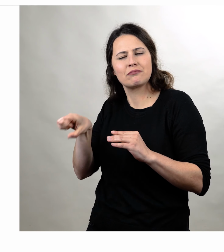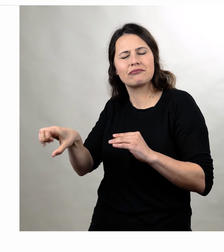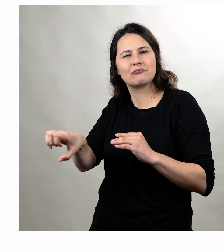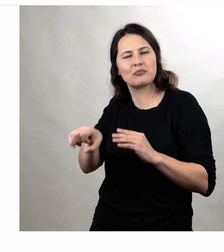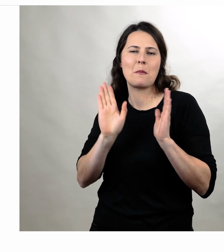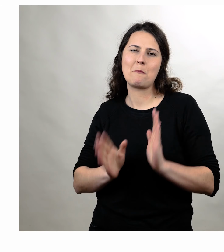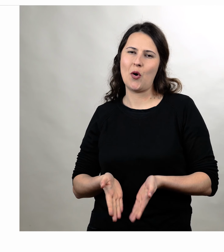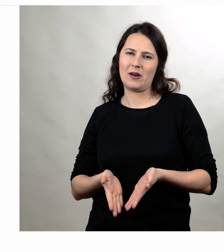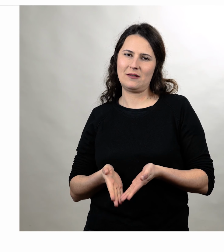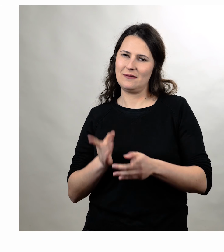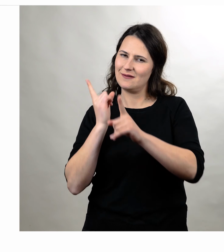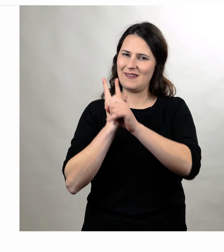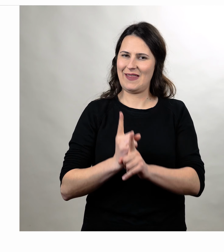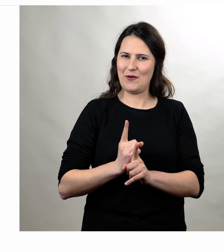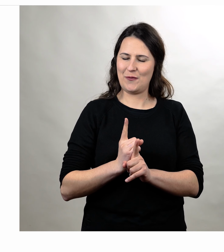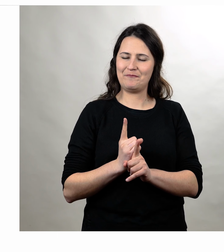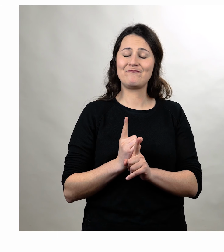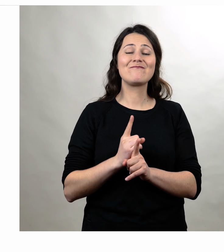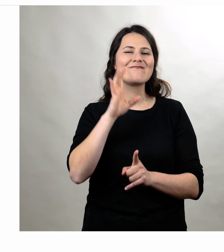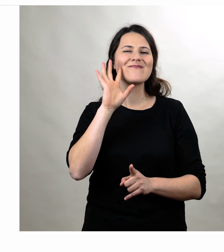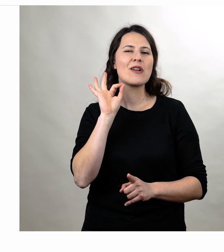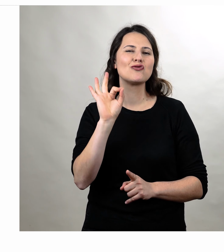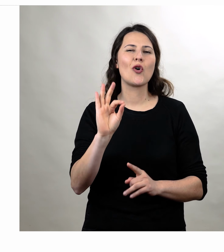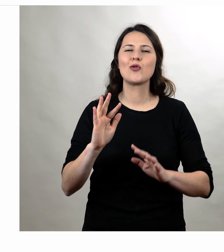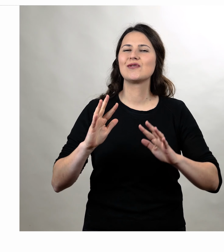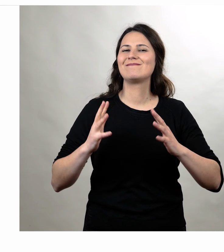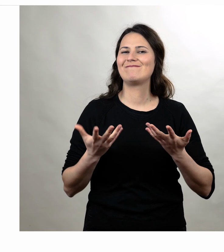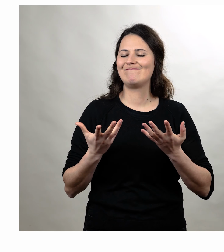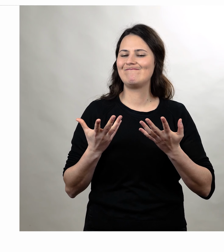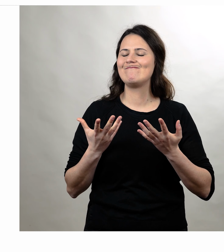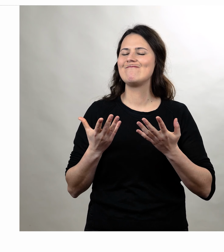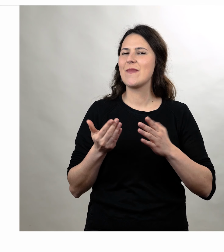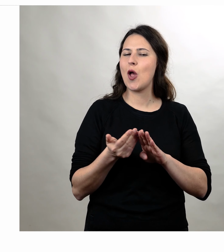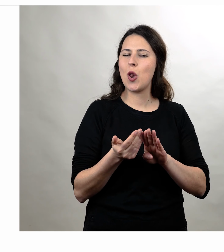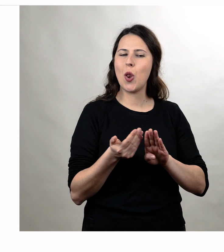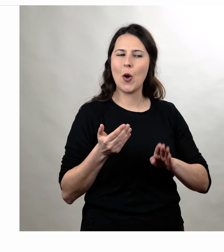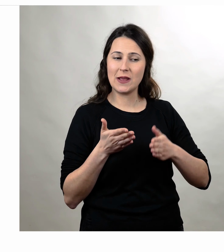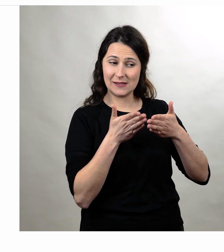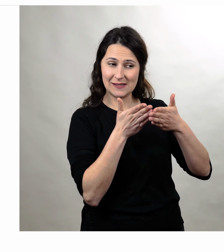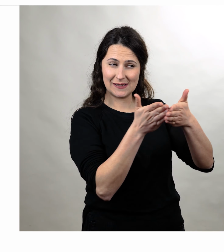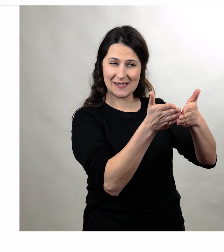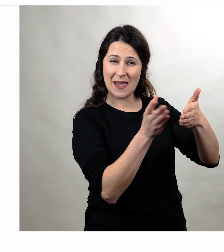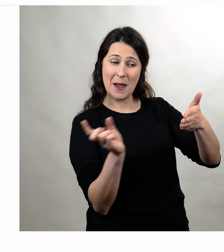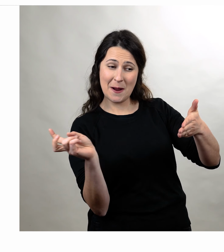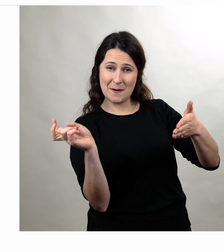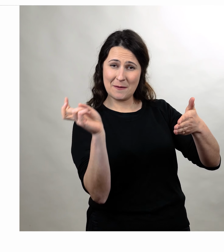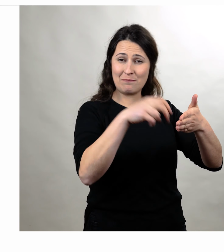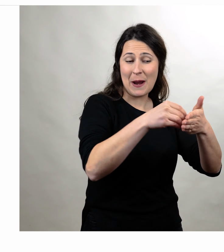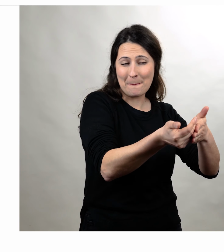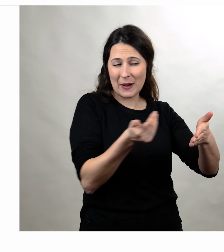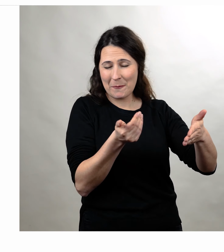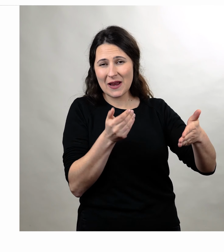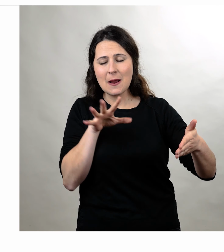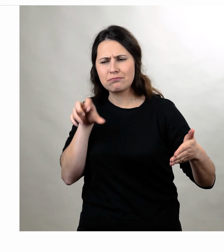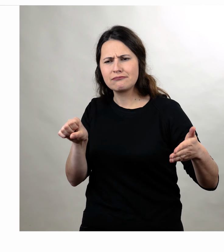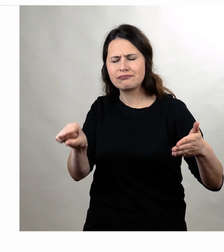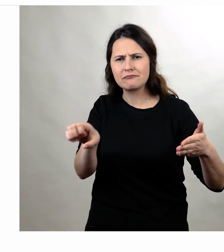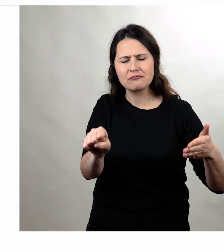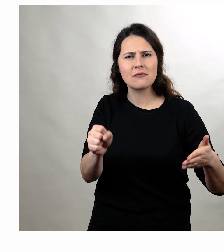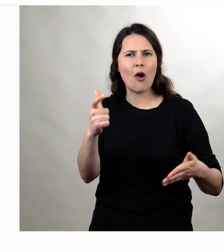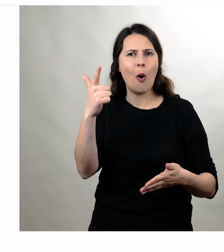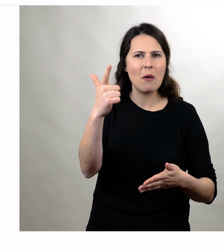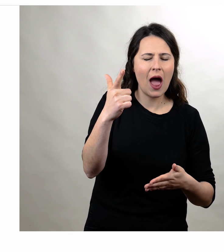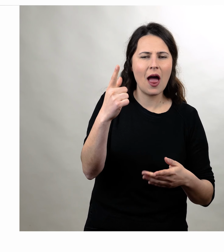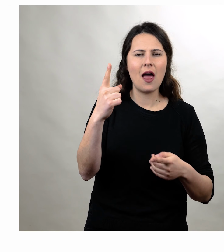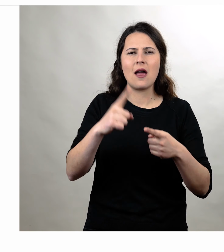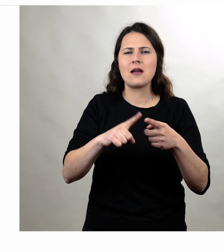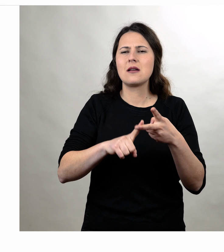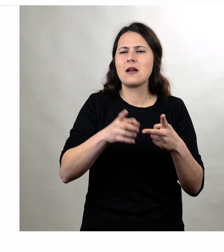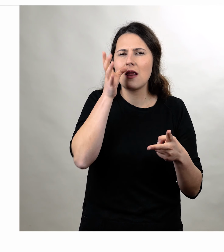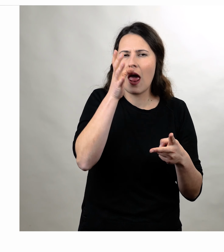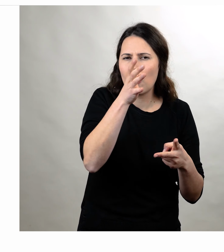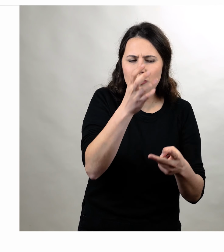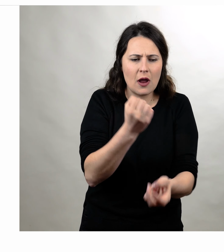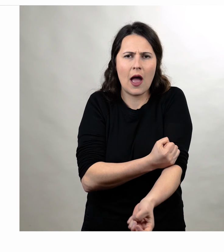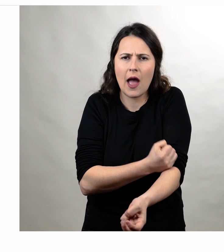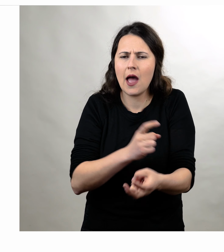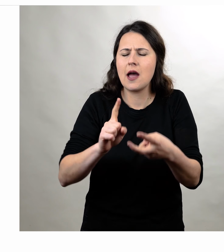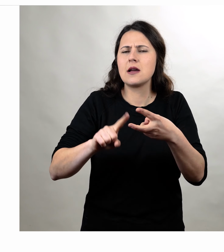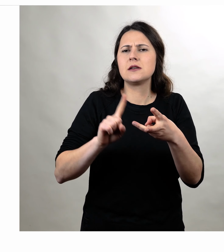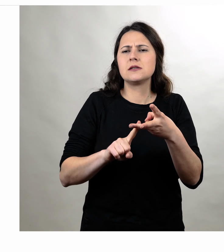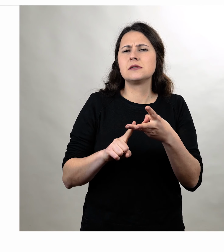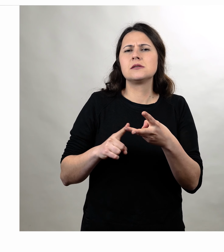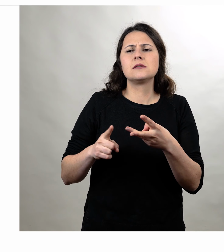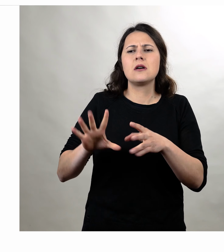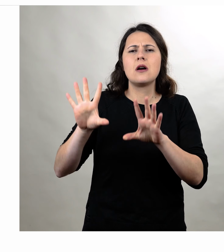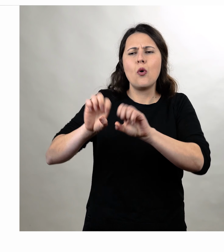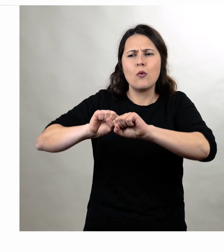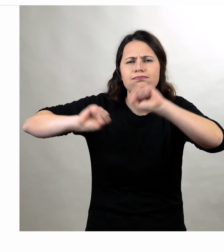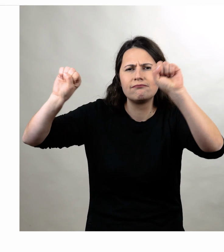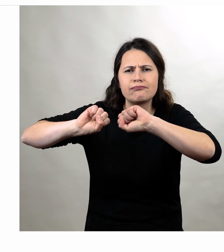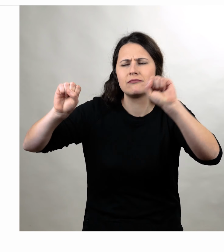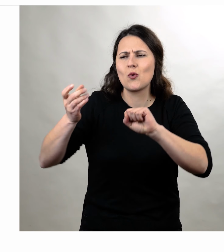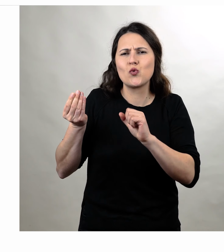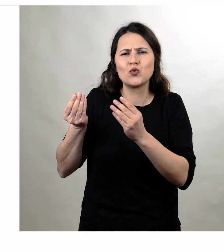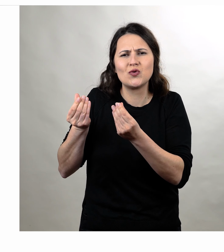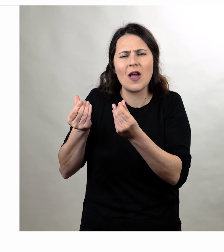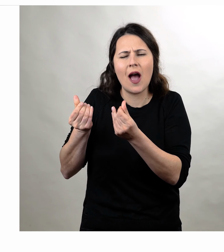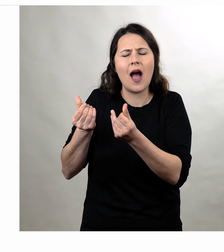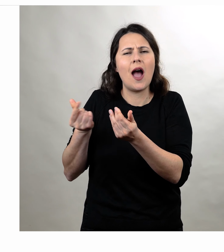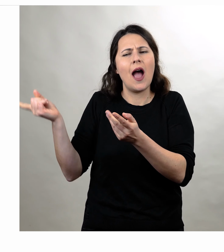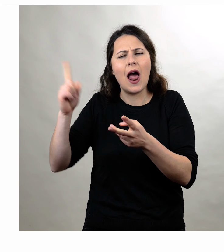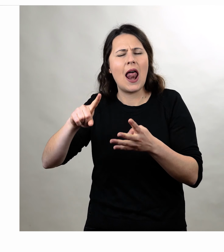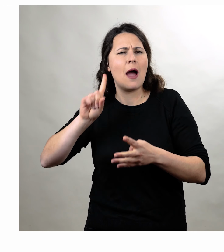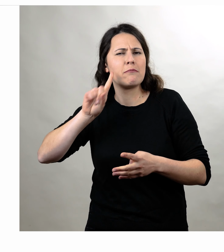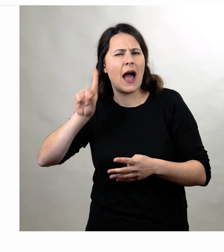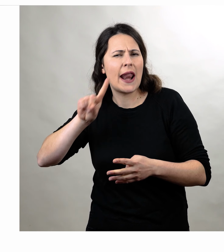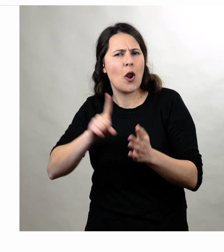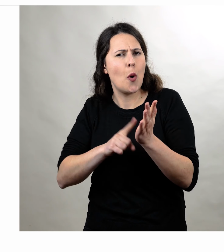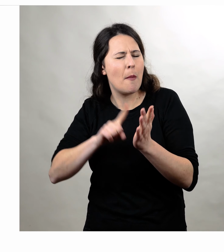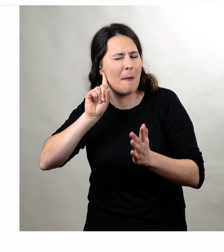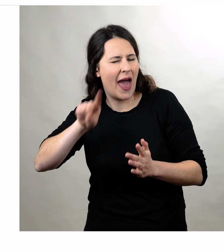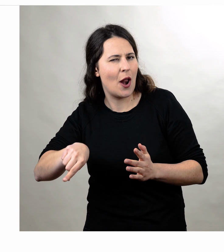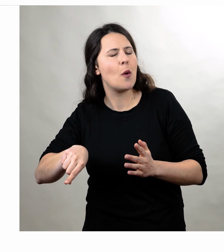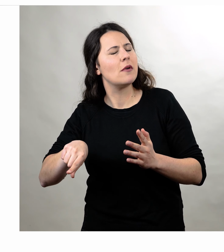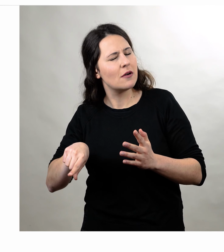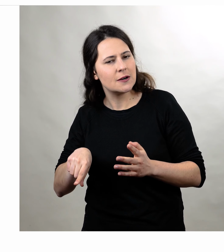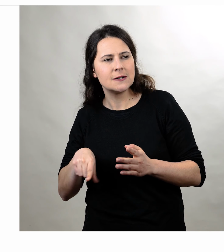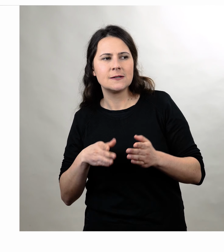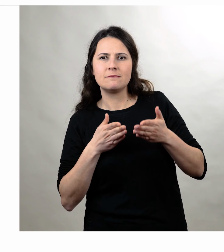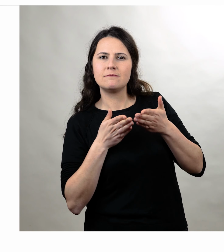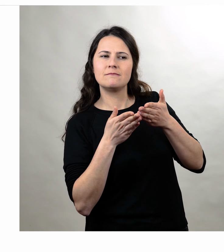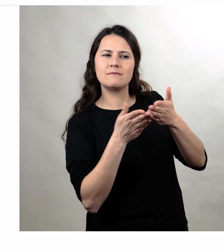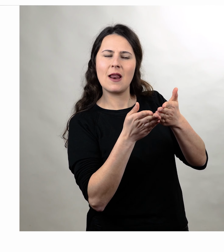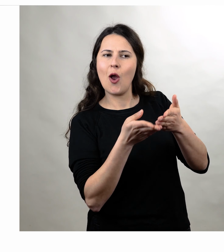Στόχος είναι να εντοπιστούν εγκαίρως εκρηκτικές ουσίες, όπλα, ναρκωτικά και άλλα παράνομα είδη και να απαγορευτεί η είσοδός τους στο πλοίο.